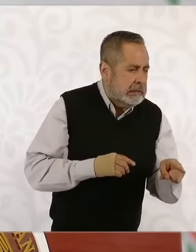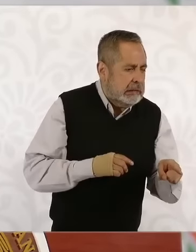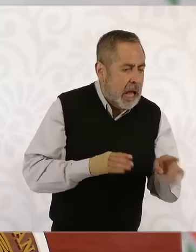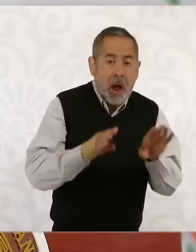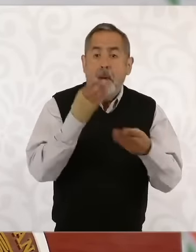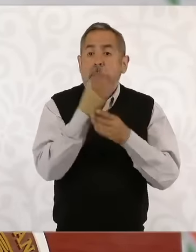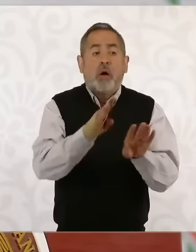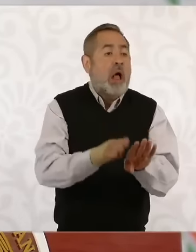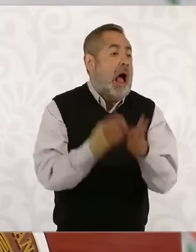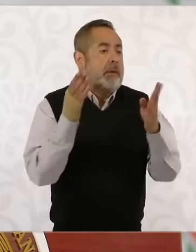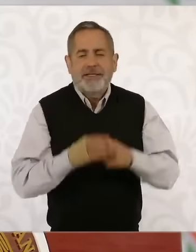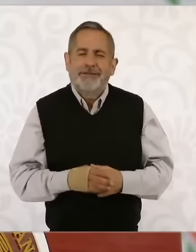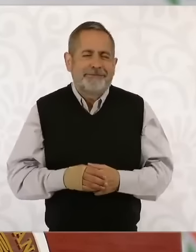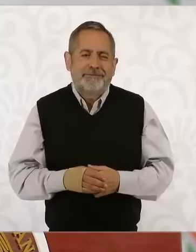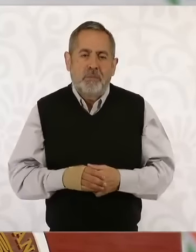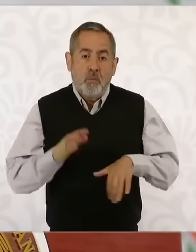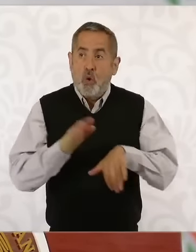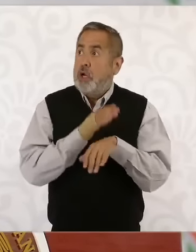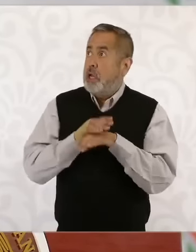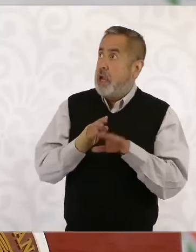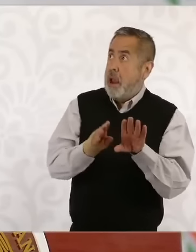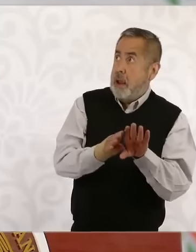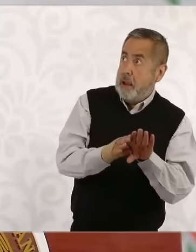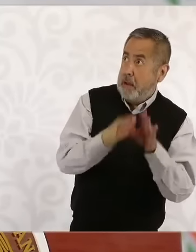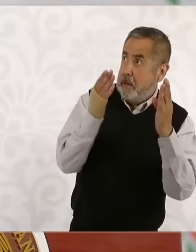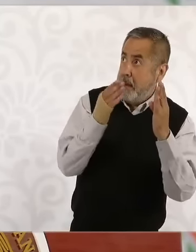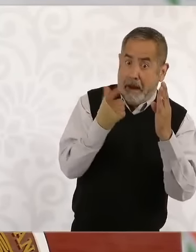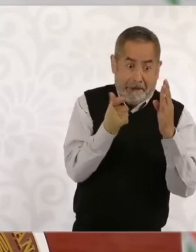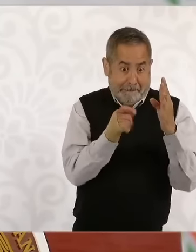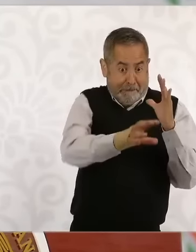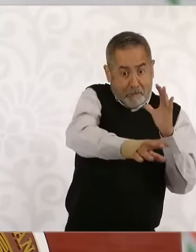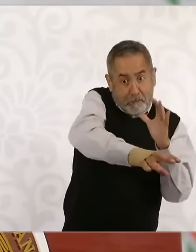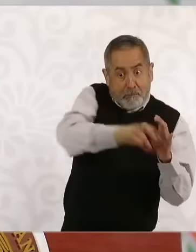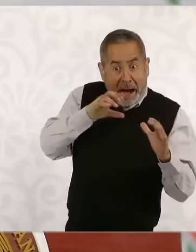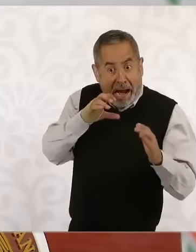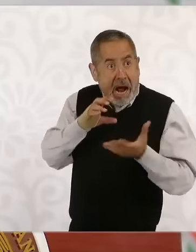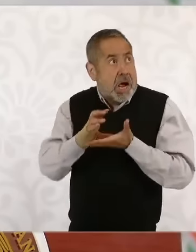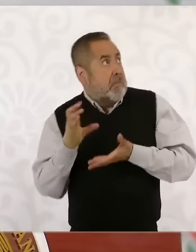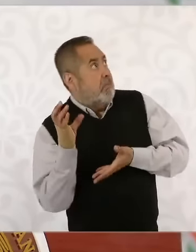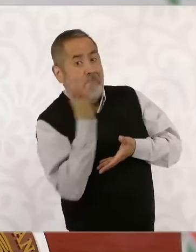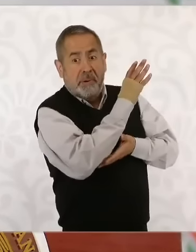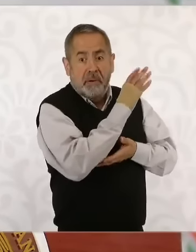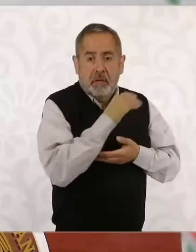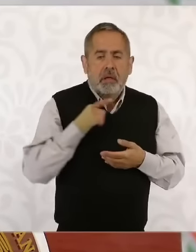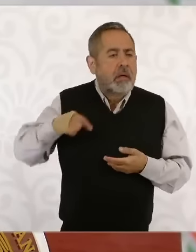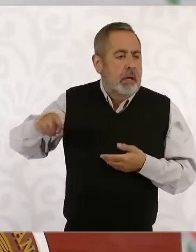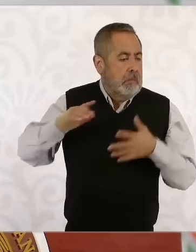cuentas porque con estos desbloqueos se pierden esos recursos, no los puede recuperar el estado,